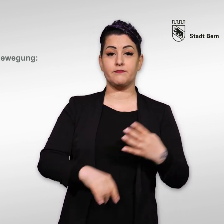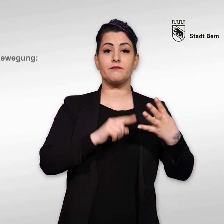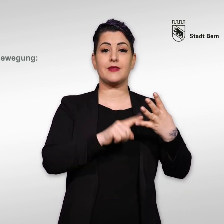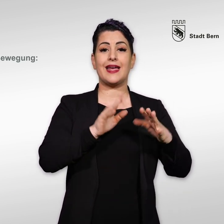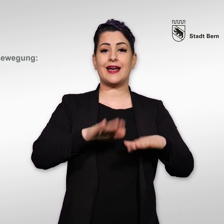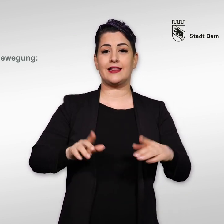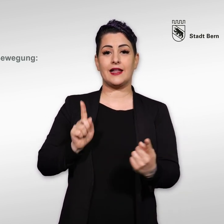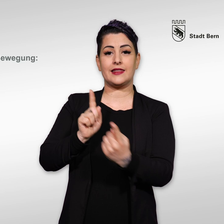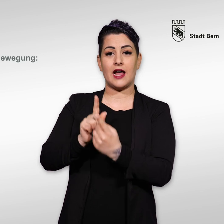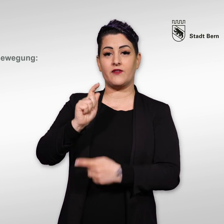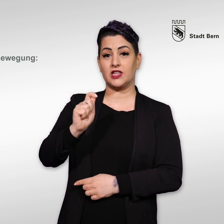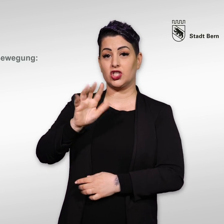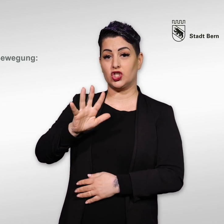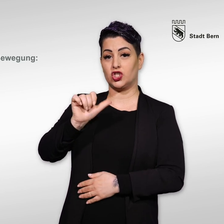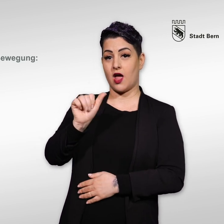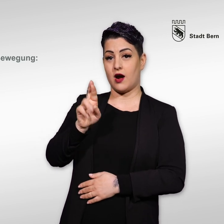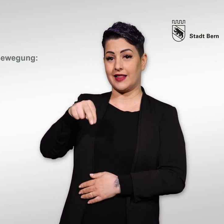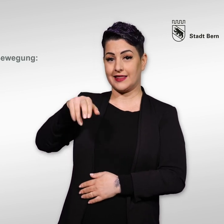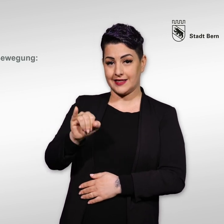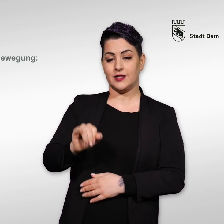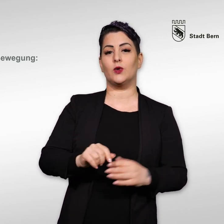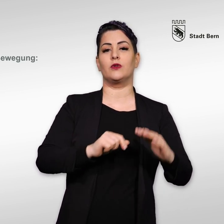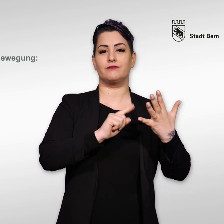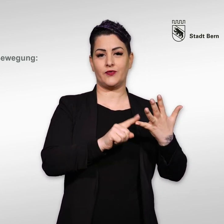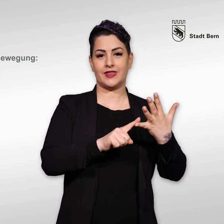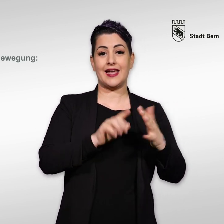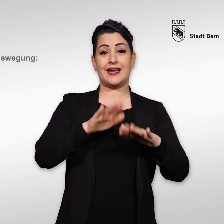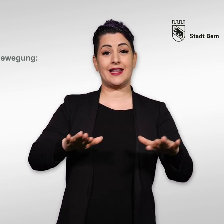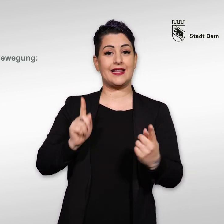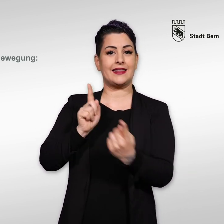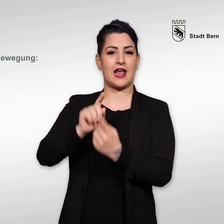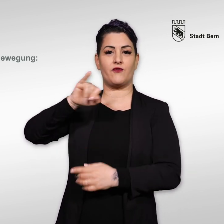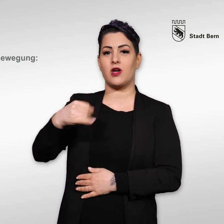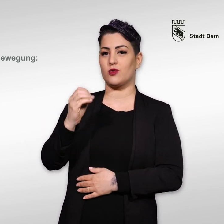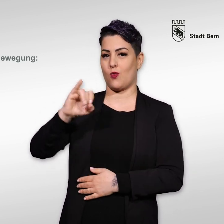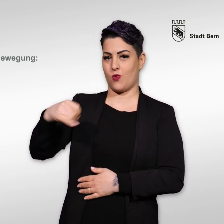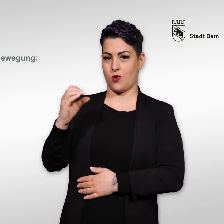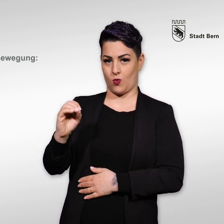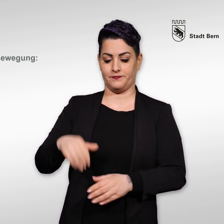• Kindertreff Tscharni • Kindertreff JoJo